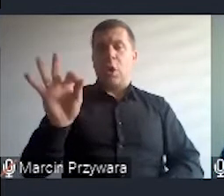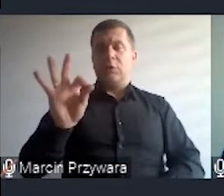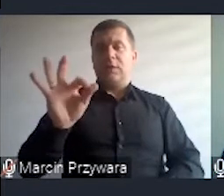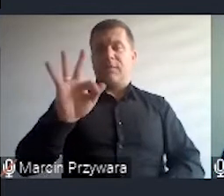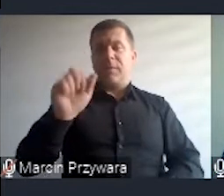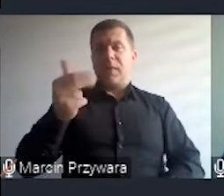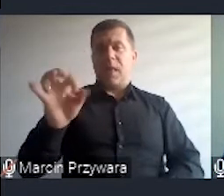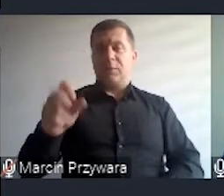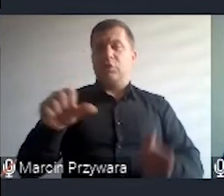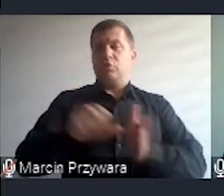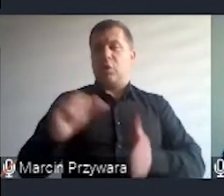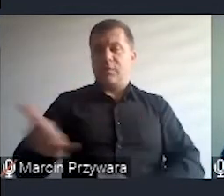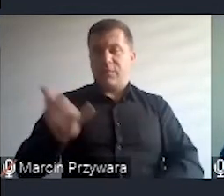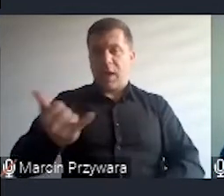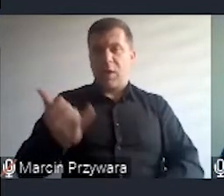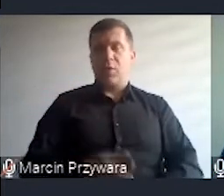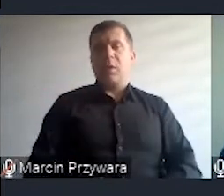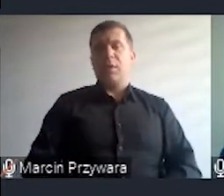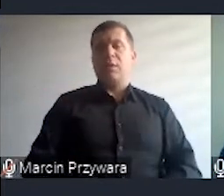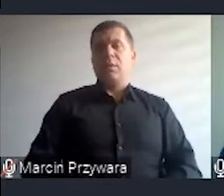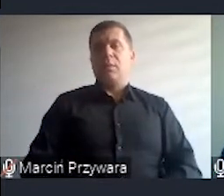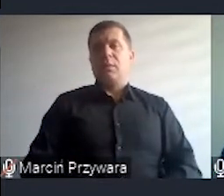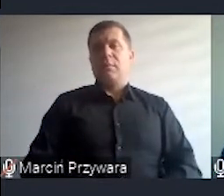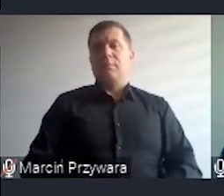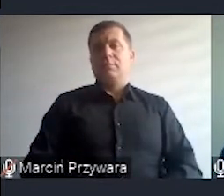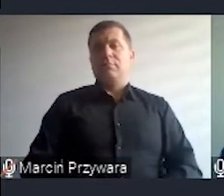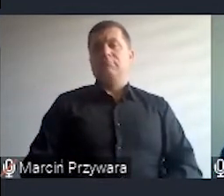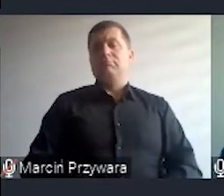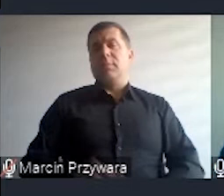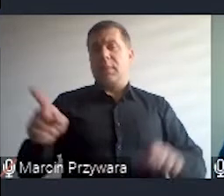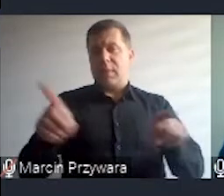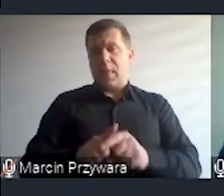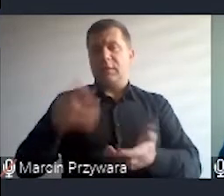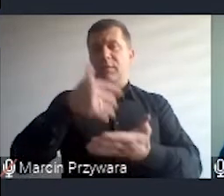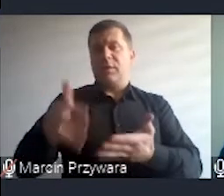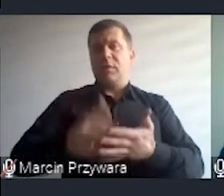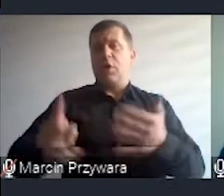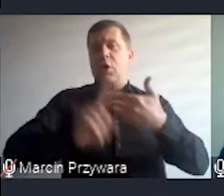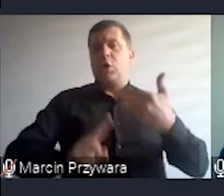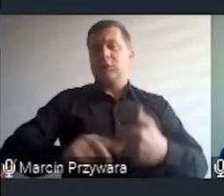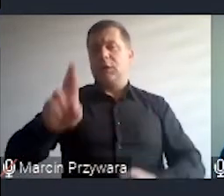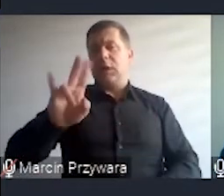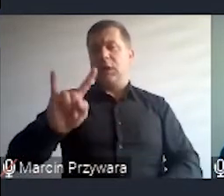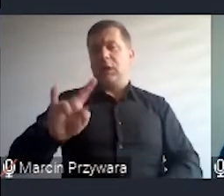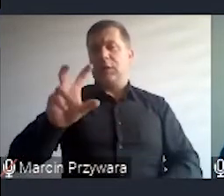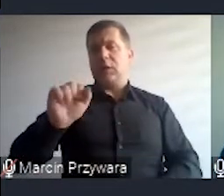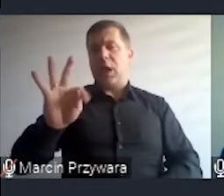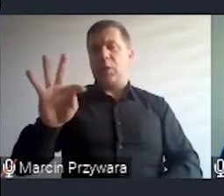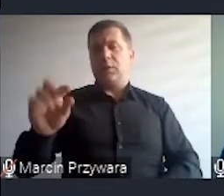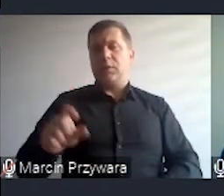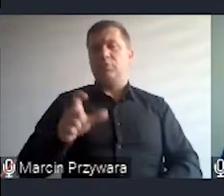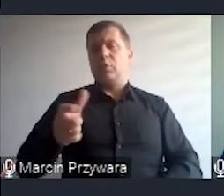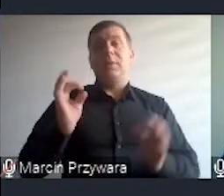na środki trwałe no i między innymi na wydatki rozliczane ryczałtem. Co teraz?